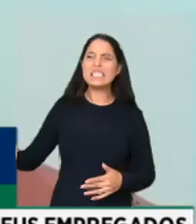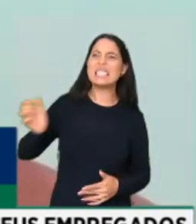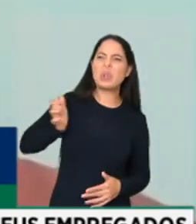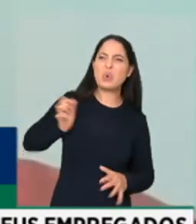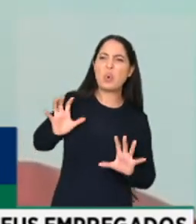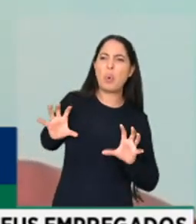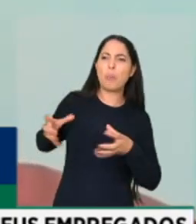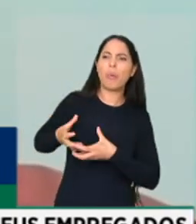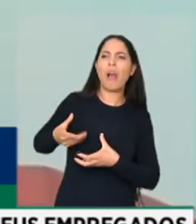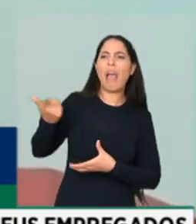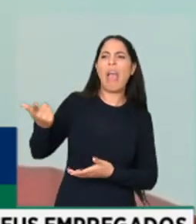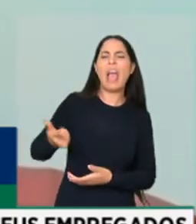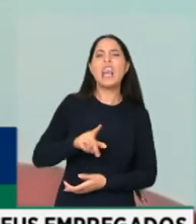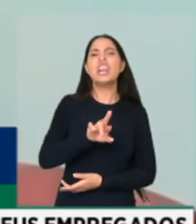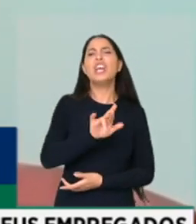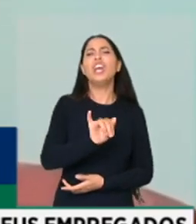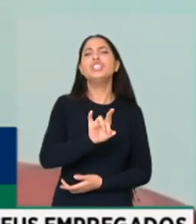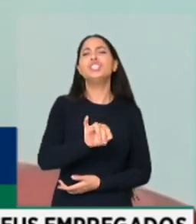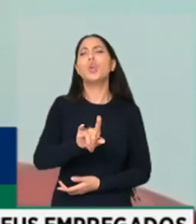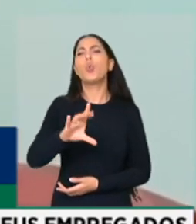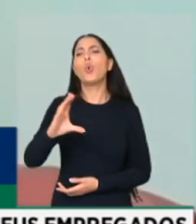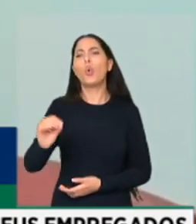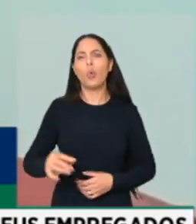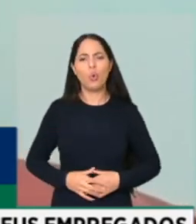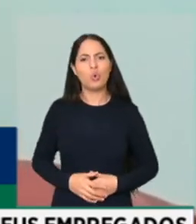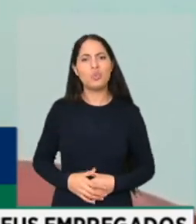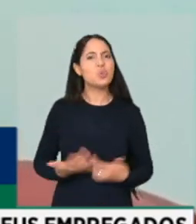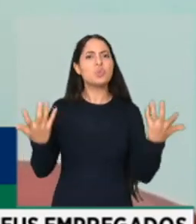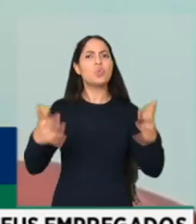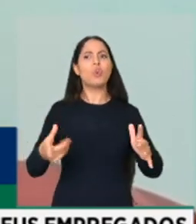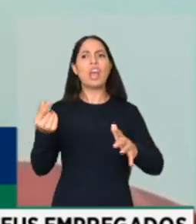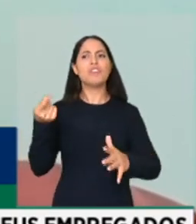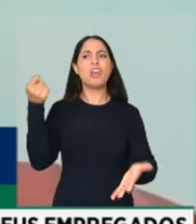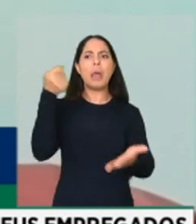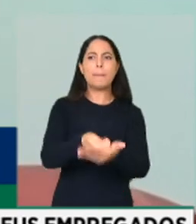RIDÍCULA. PORQUE NÃO QUEREM NEM NUNCA METEM A MÃO NO BOLSO. ESTÃO ACOSTUMADOS COM O POVO PAGANDO TUDO PARA ELES!